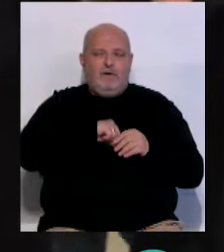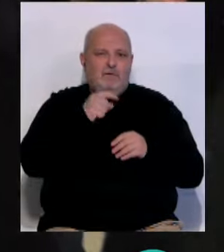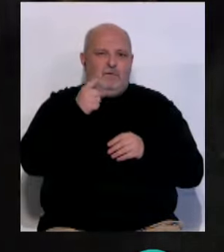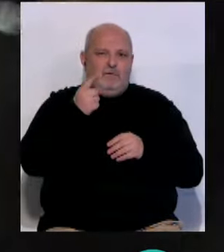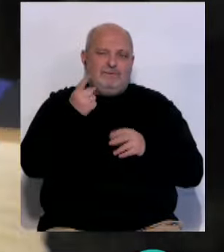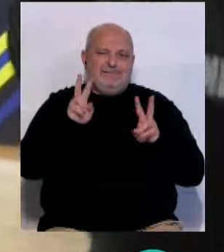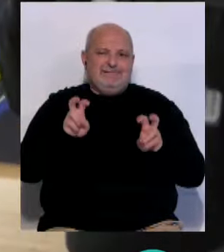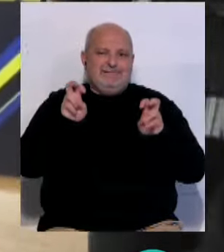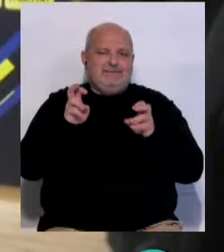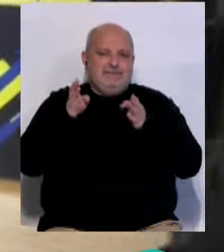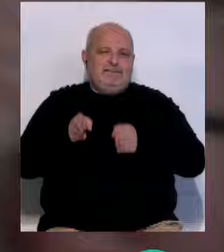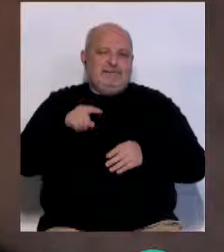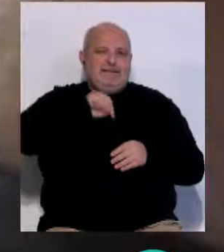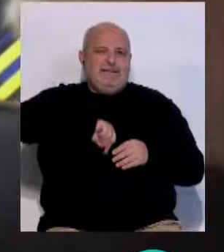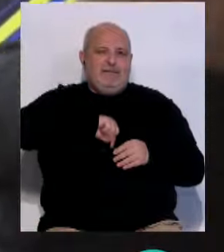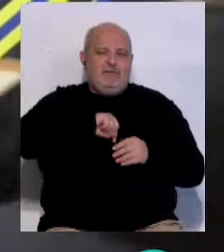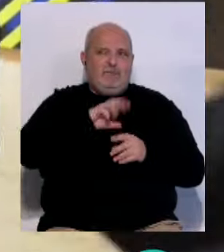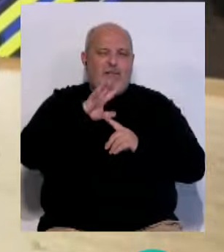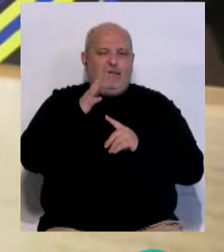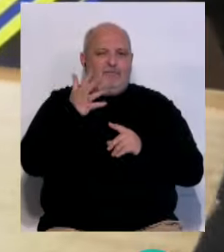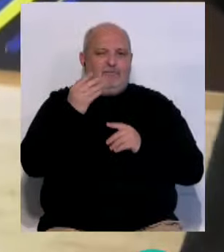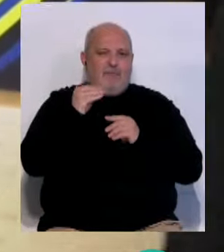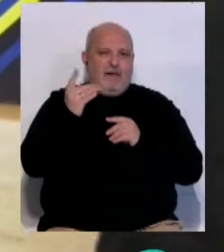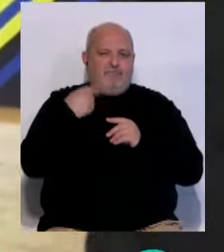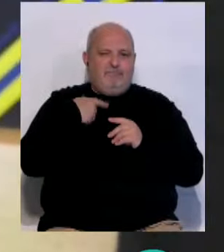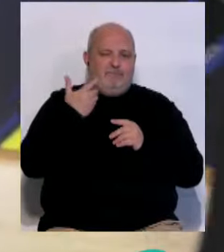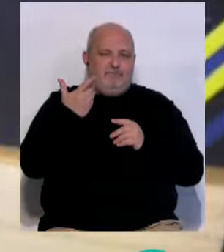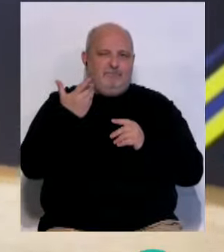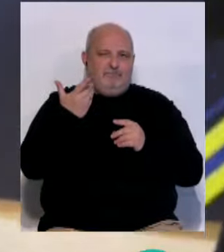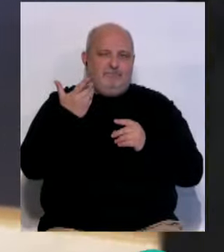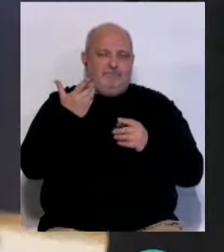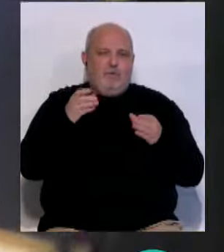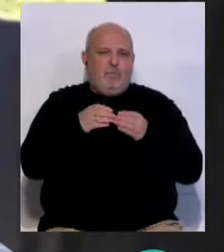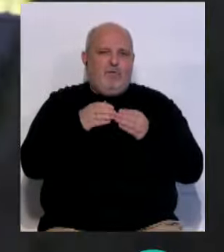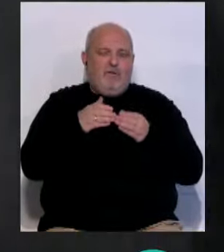poco él se sintió un poco así y no supo llevar y creo al grupo se fue un poquito el grupo el